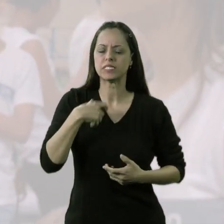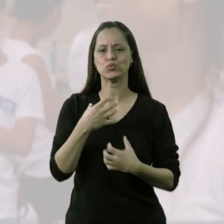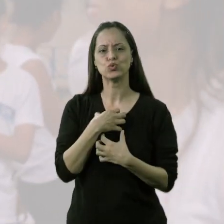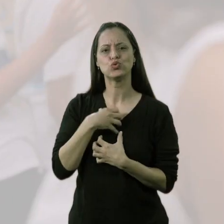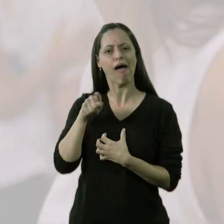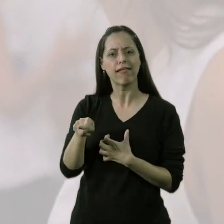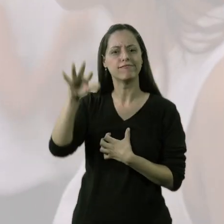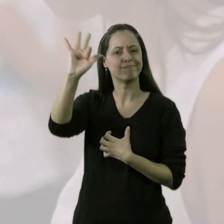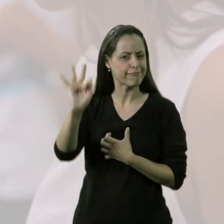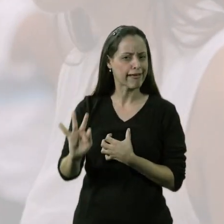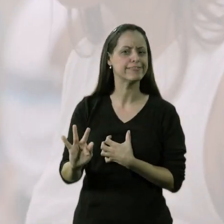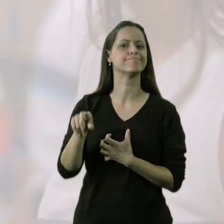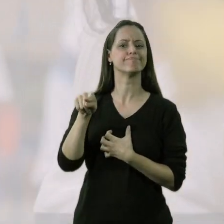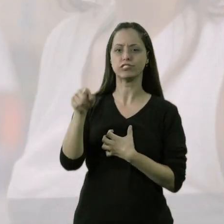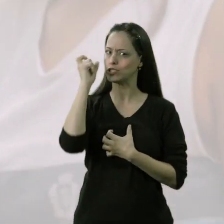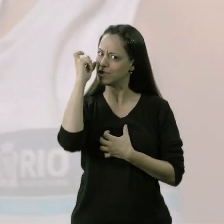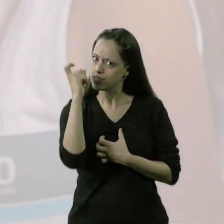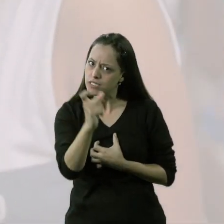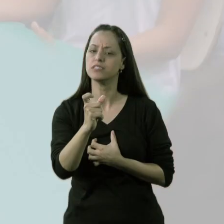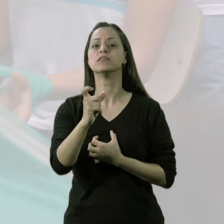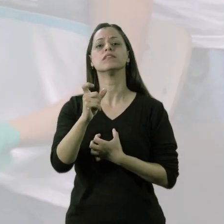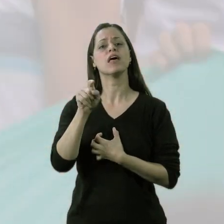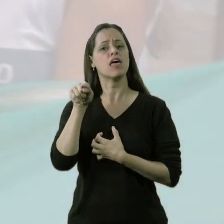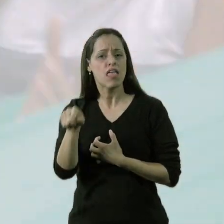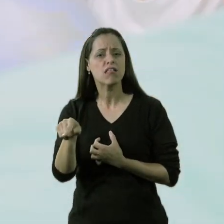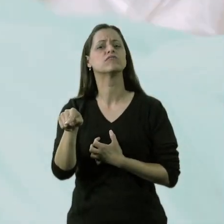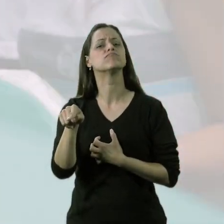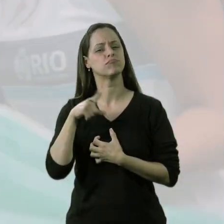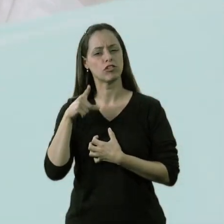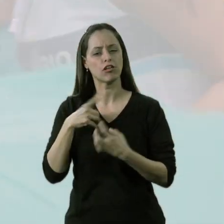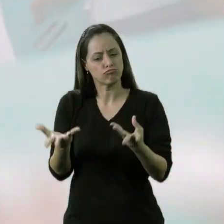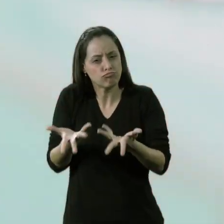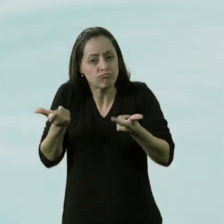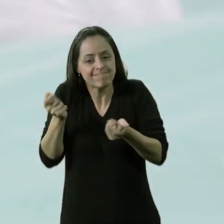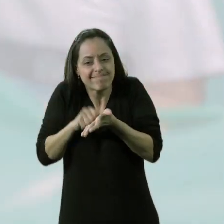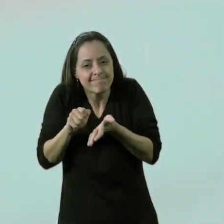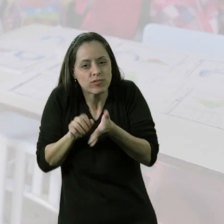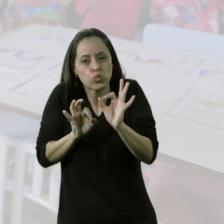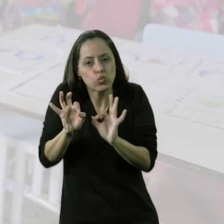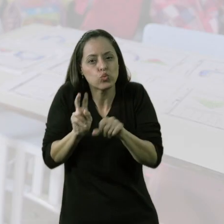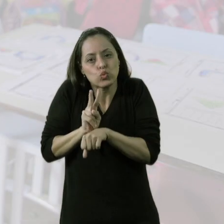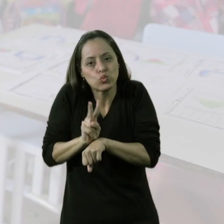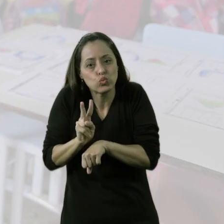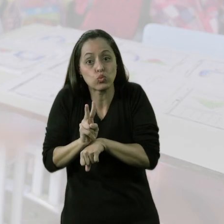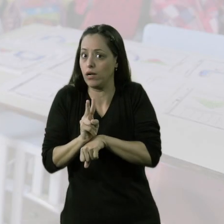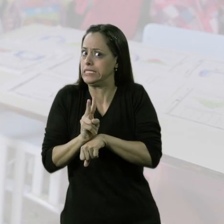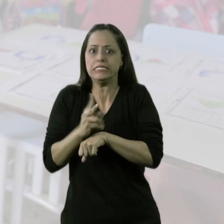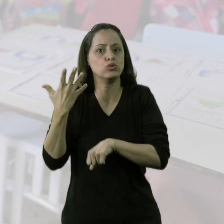Eu estou sentindo ela mais feliz, está interessada, está caprichosa com ela mesma e na escola.